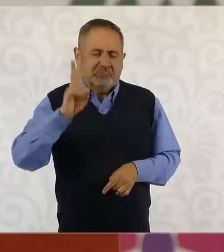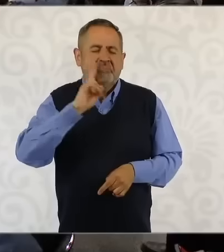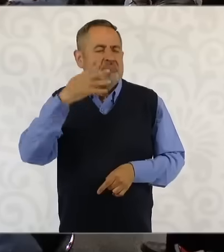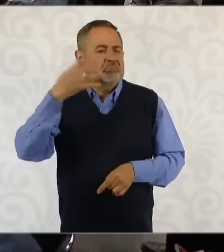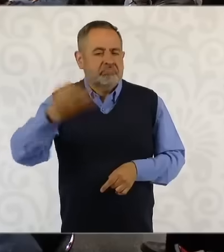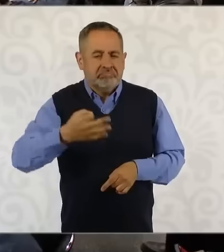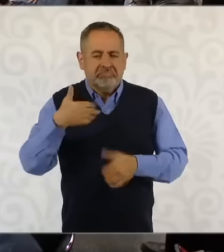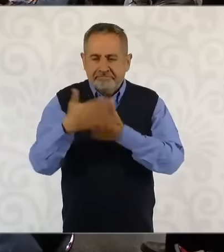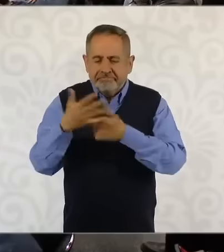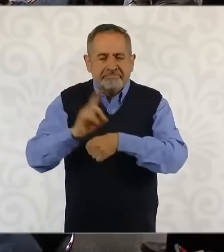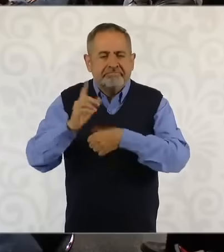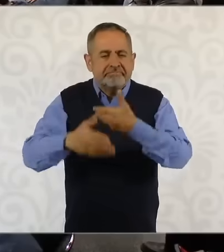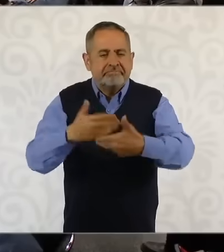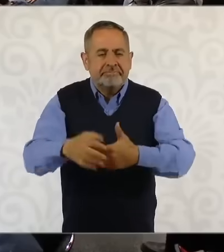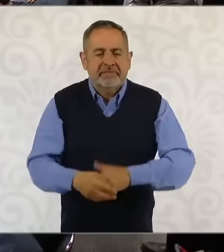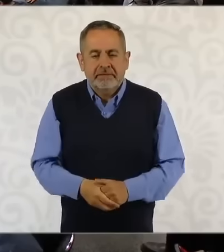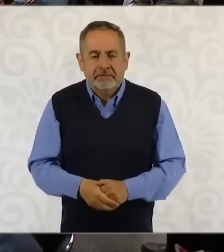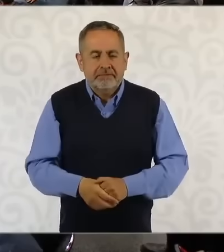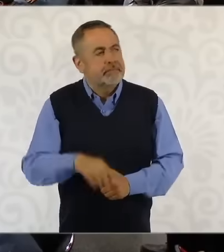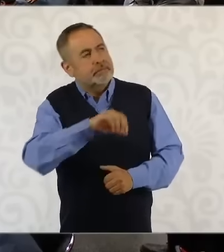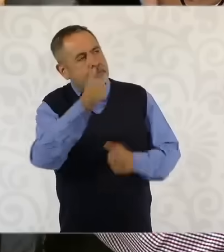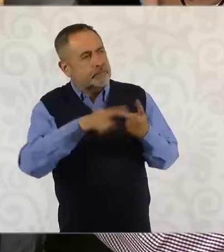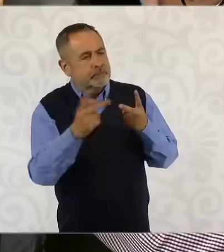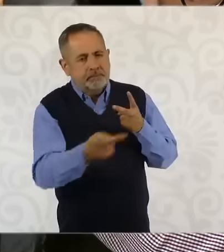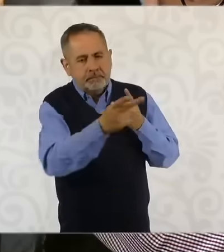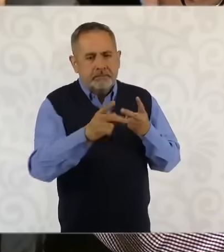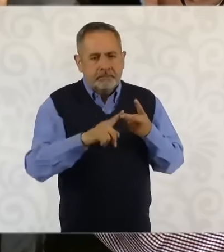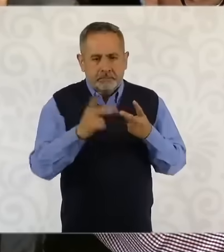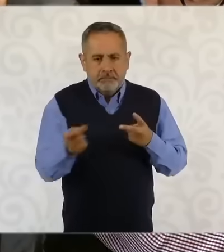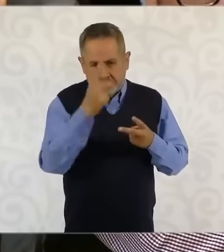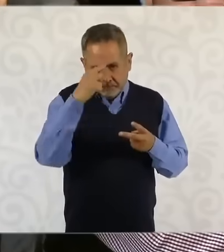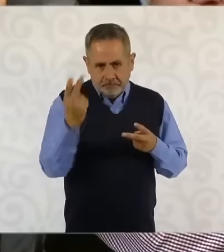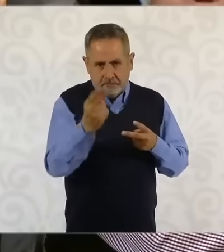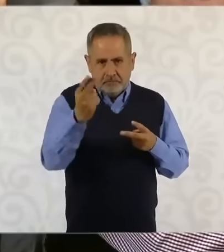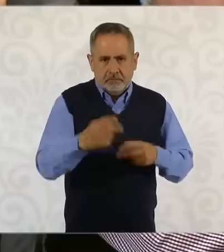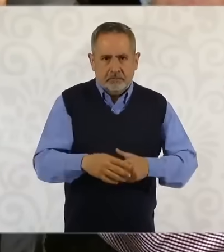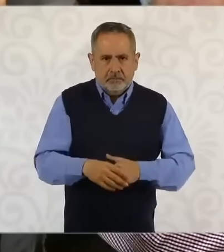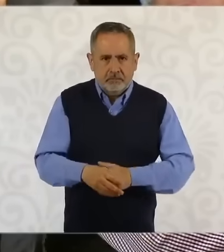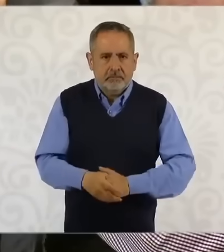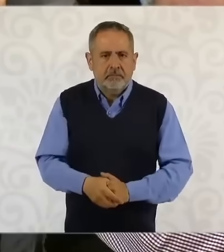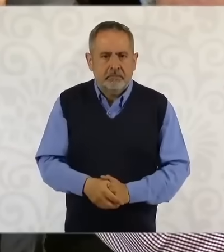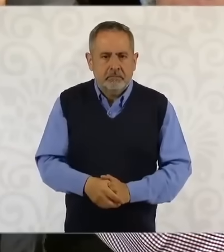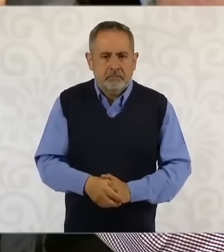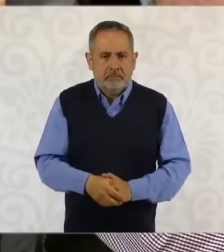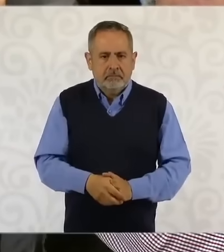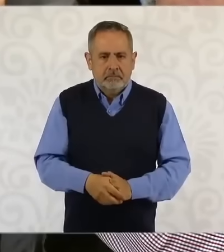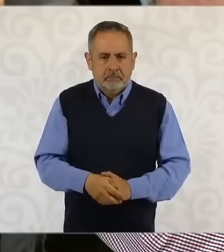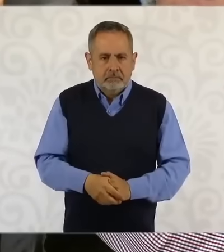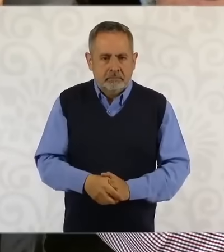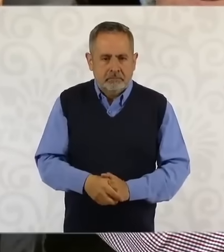el diario cotidiano y otra pregunta presidenta que le tengo a usted mira dónde los traigo en la mano